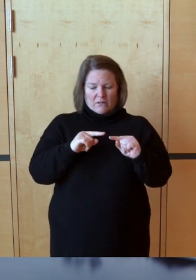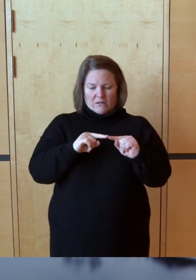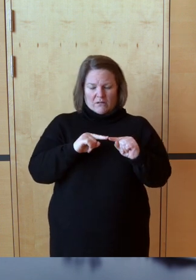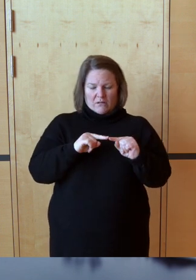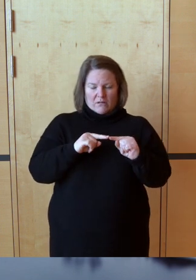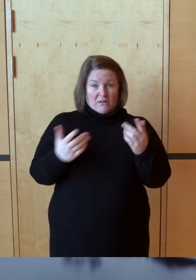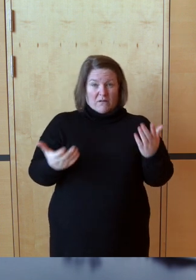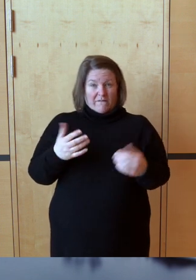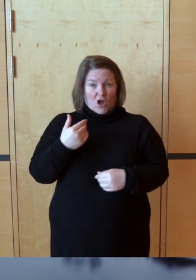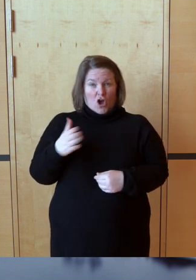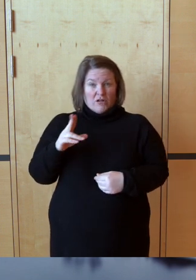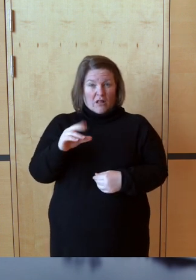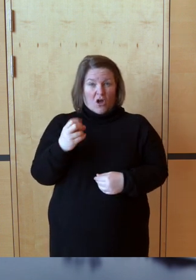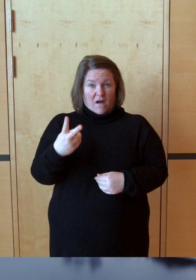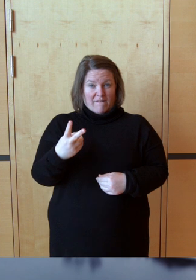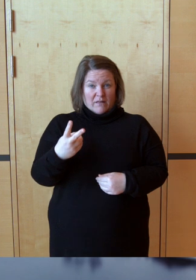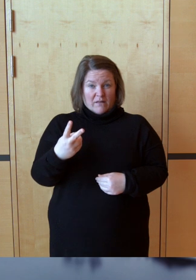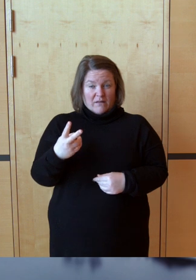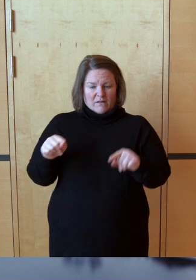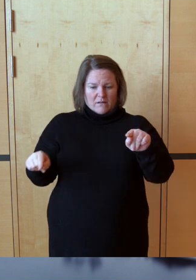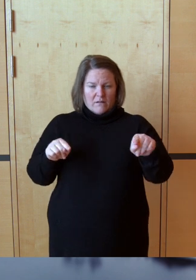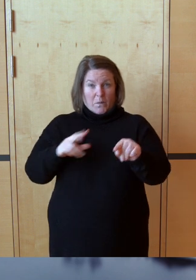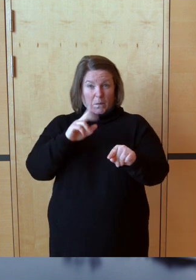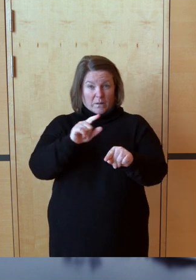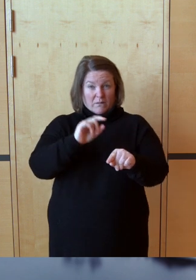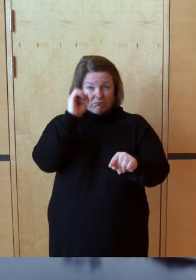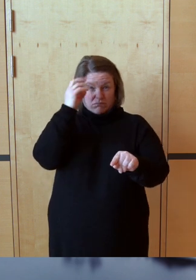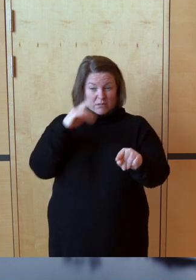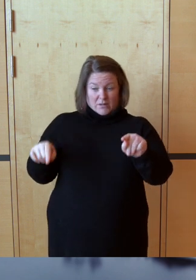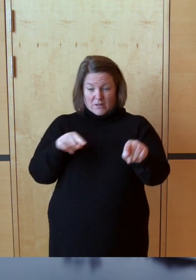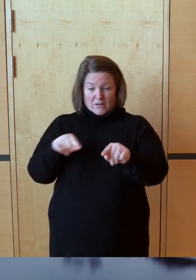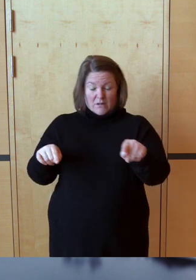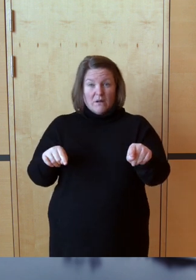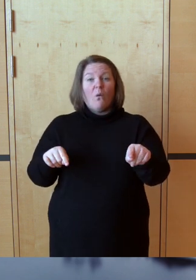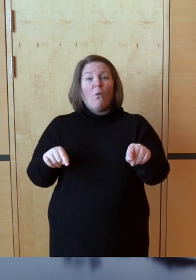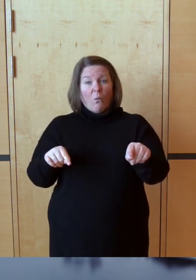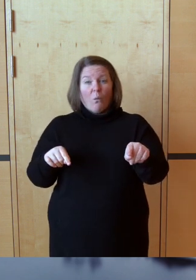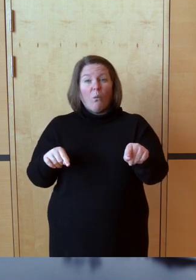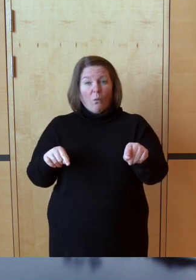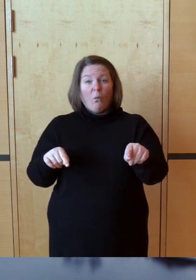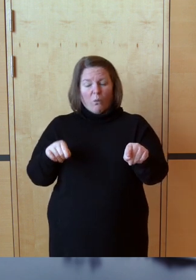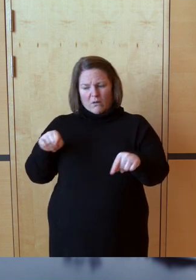Eller respons tid för framtiden Kör lika namnsdag Navet som alternativ och Solbacken